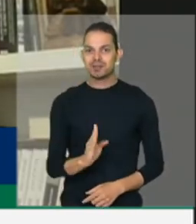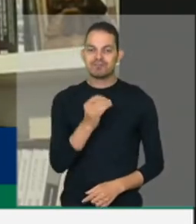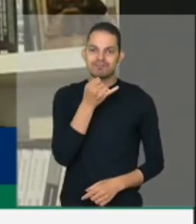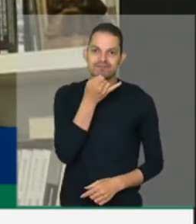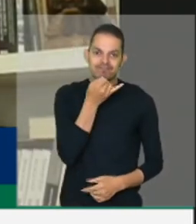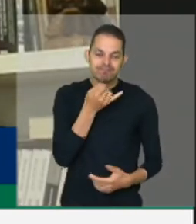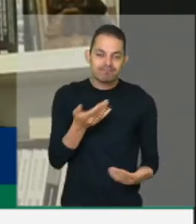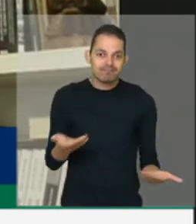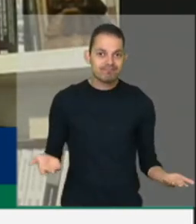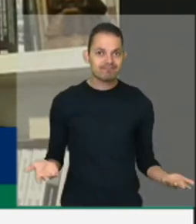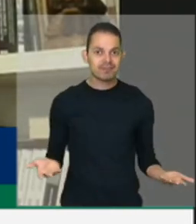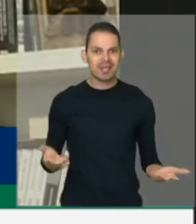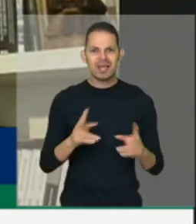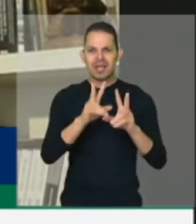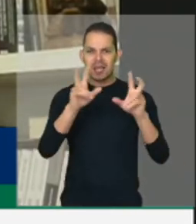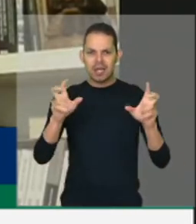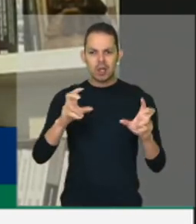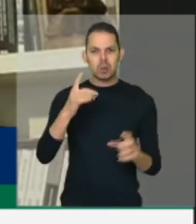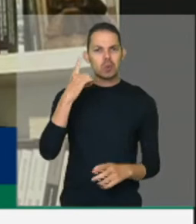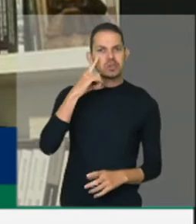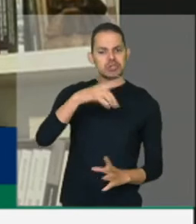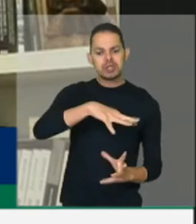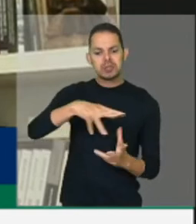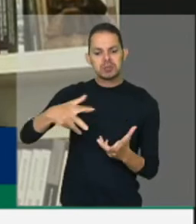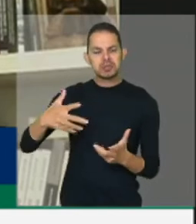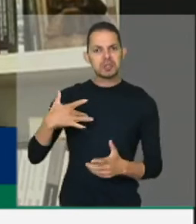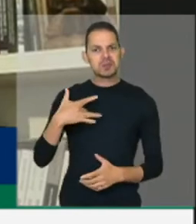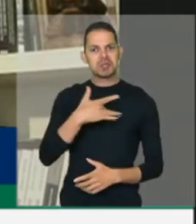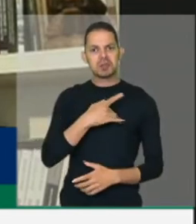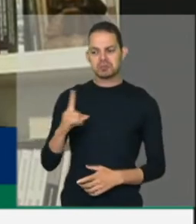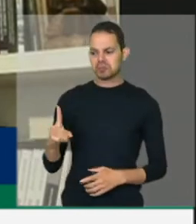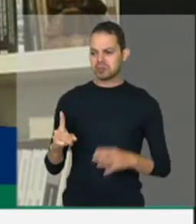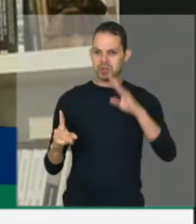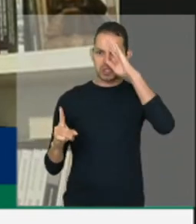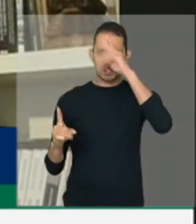FEDERATIVA DO BRASIL. NENHUMA PALAVRA... DO PRESIDENTE...,